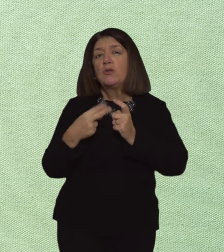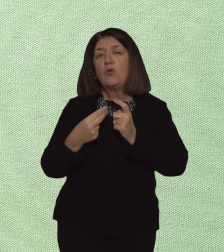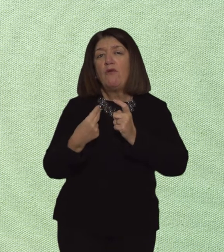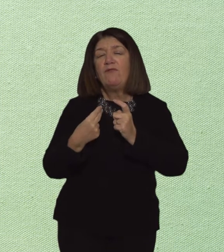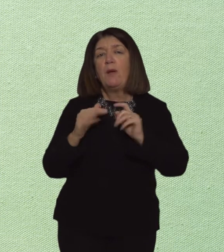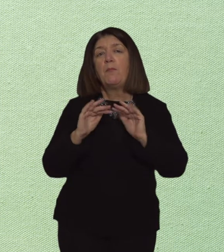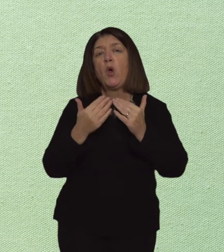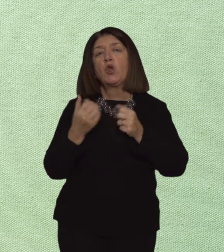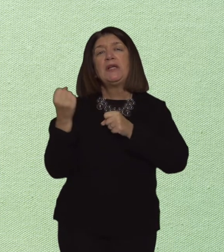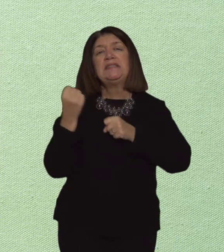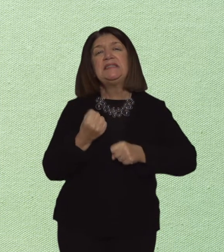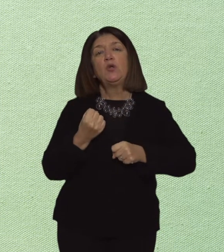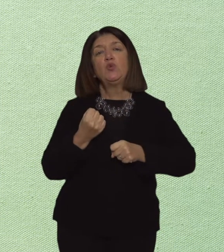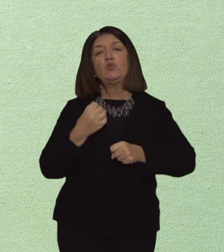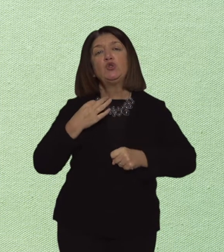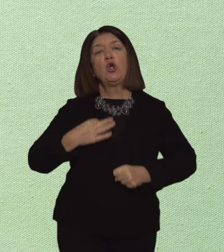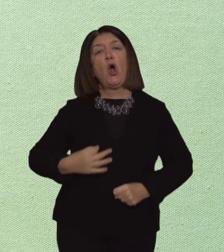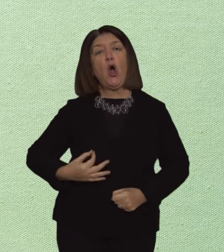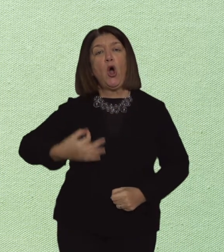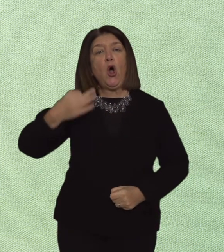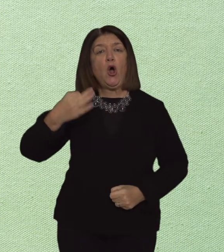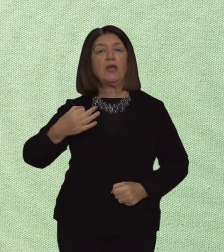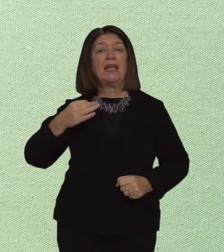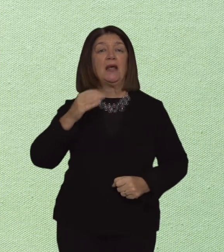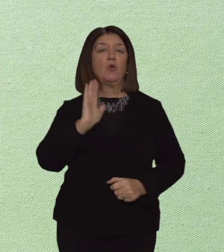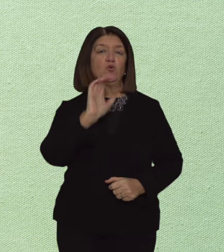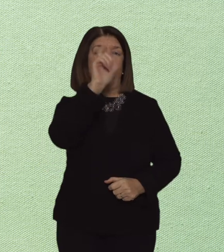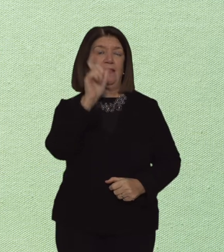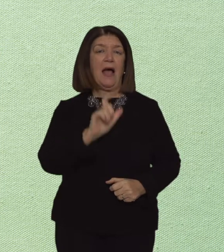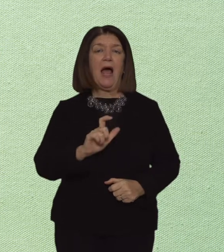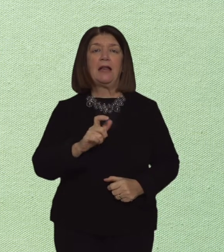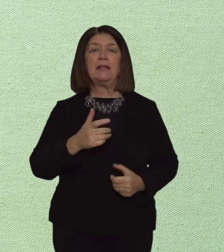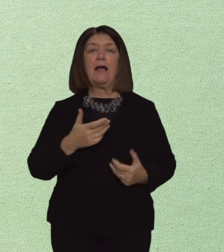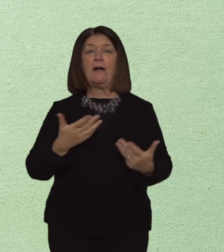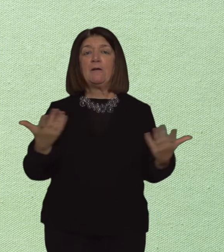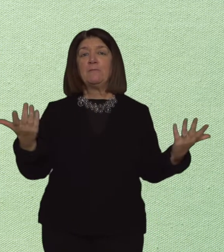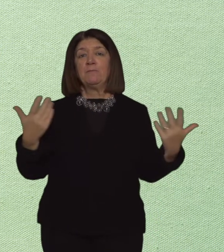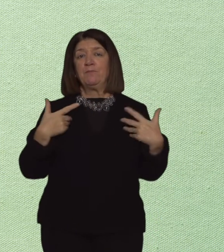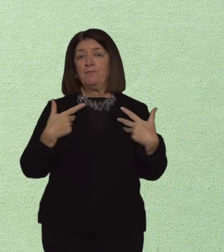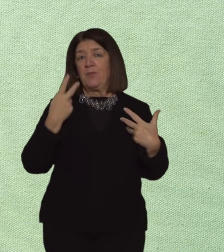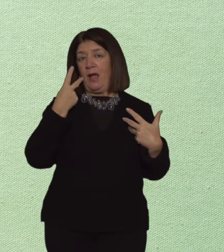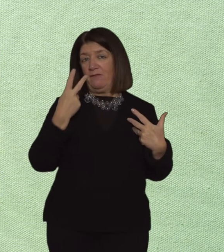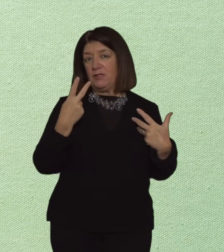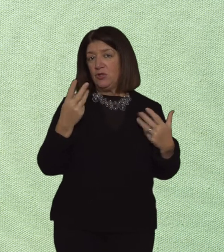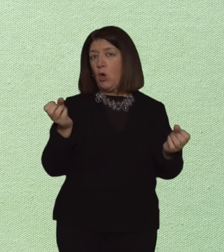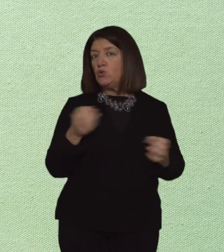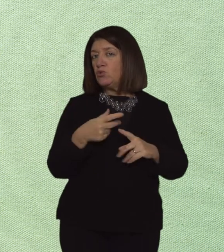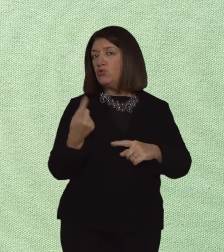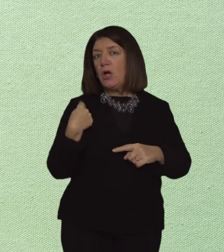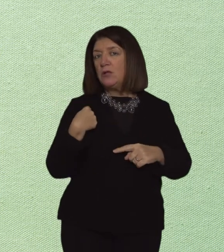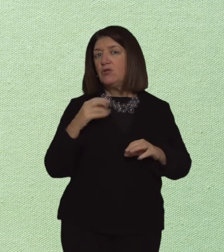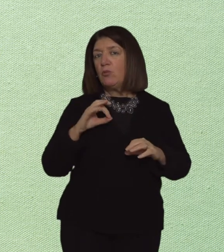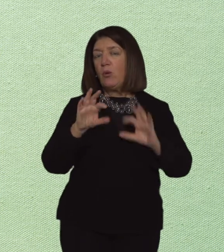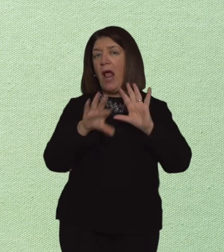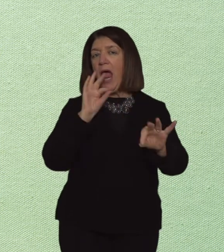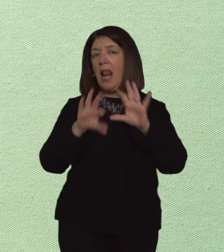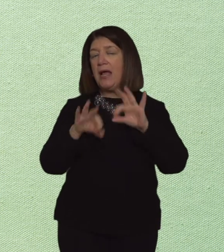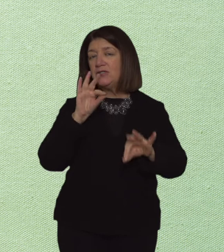visto accadere con le elezioni del Presidente della Repubblica e ci poniamo tutti i giorni